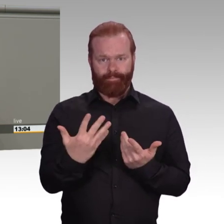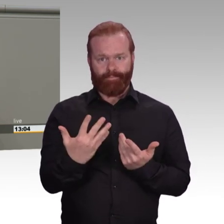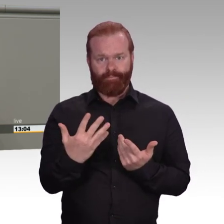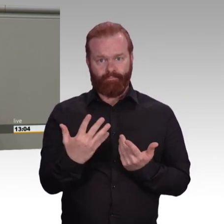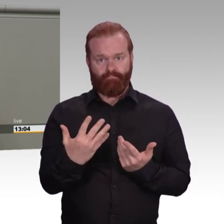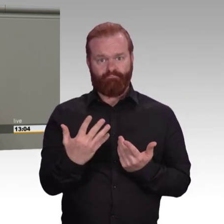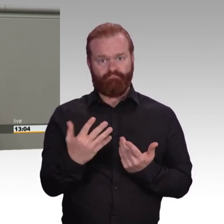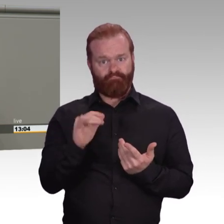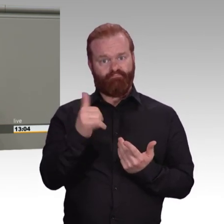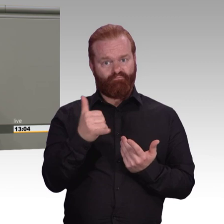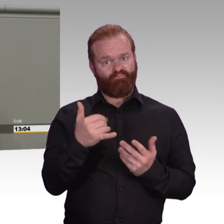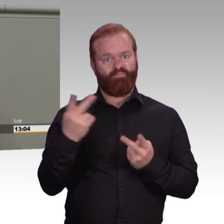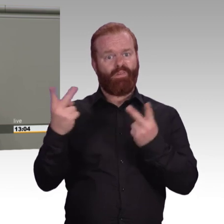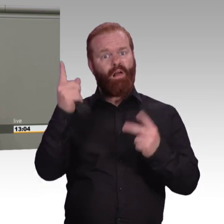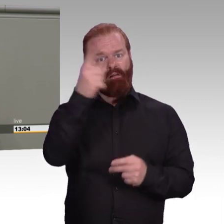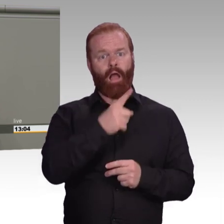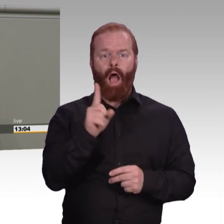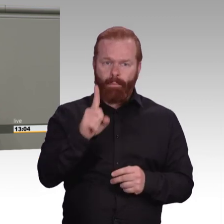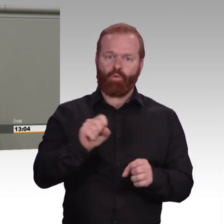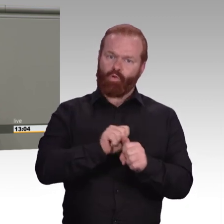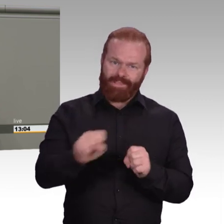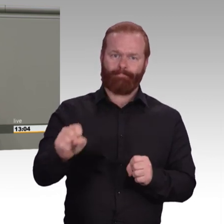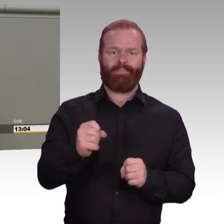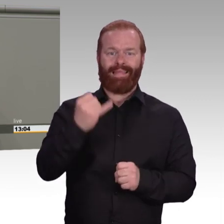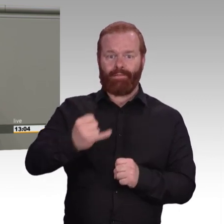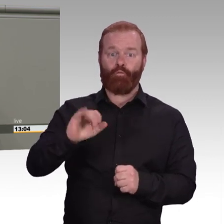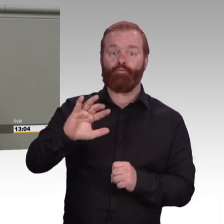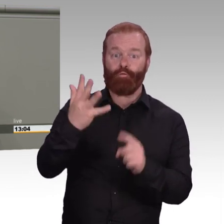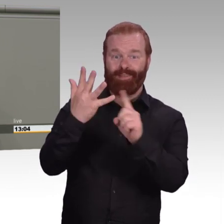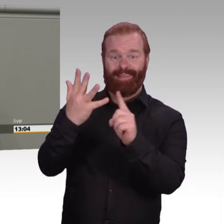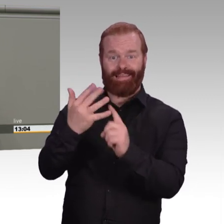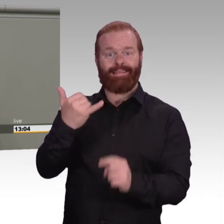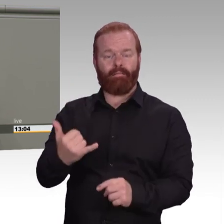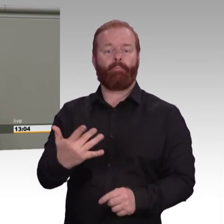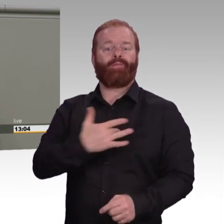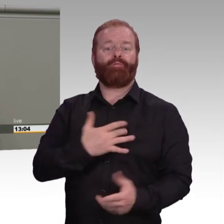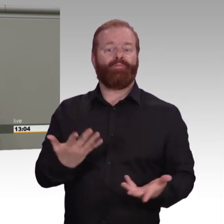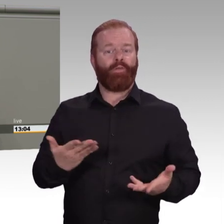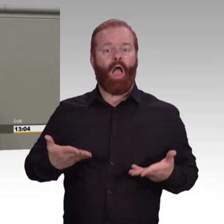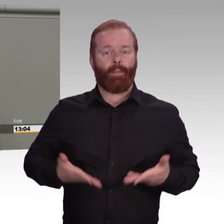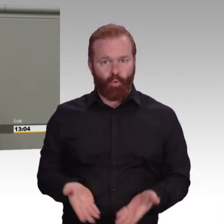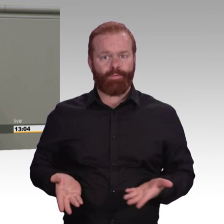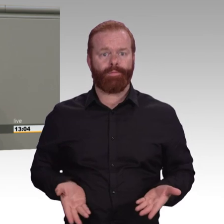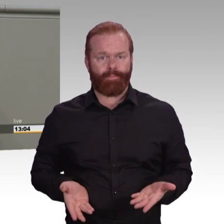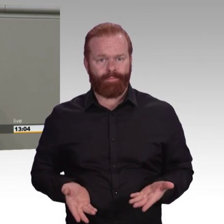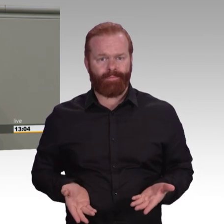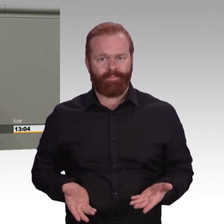stellen müssten, wenn Kinder wenigstens konsequent mit ihren eigenen Bedürfnissen wahrgenommen werden müssten.